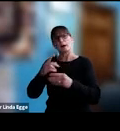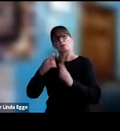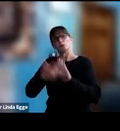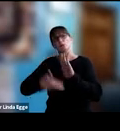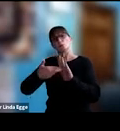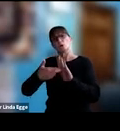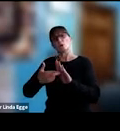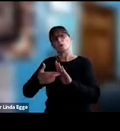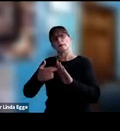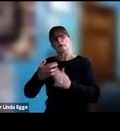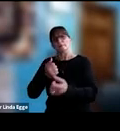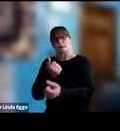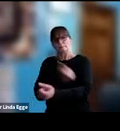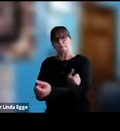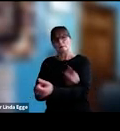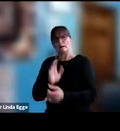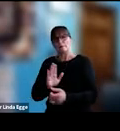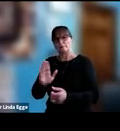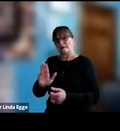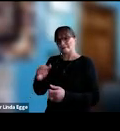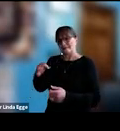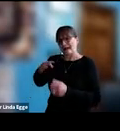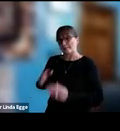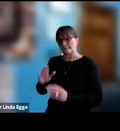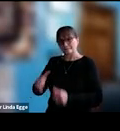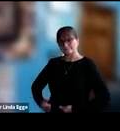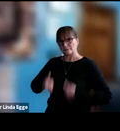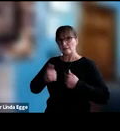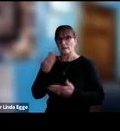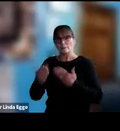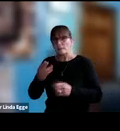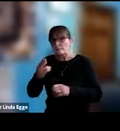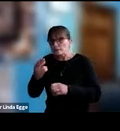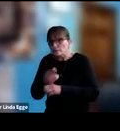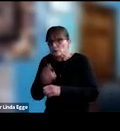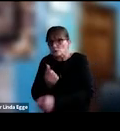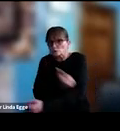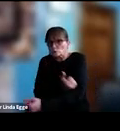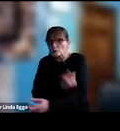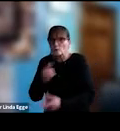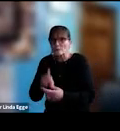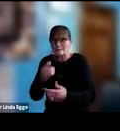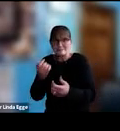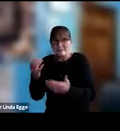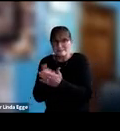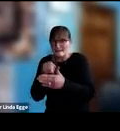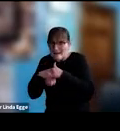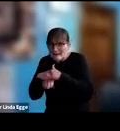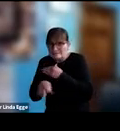en la vida del solicitante. Es posible que consuma drogas de forma intermitente cuando puede acceder a ellas y cuando no las consume,